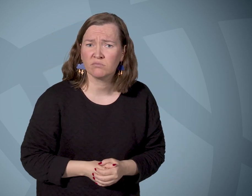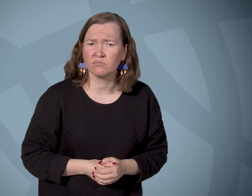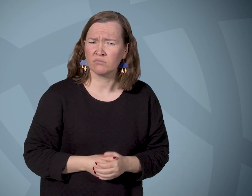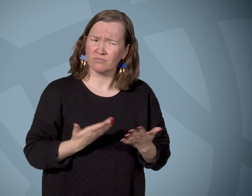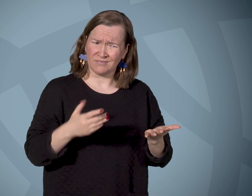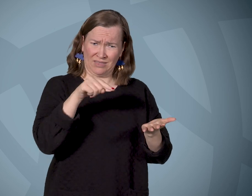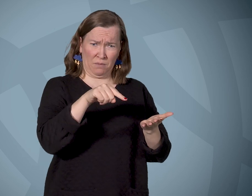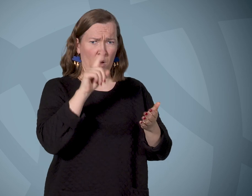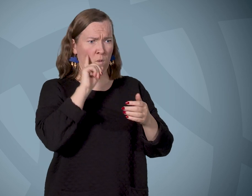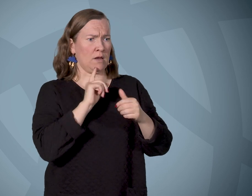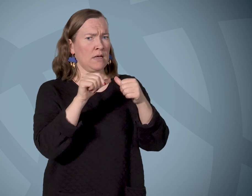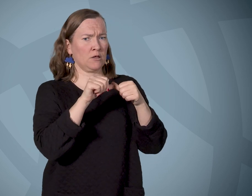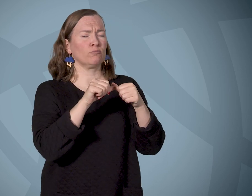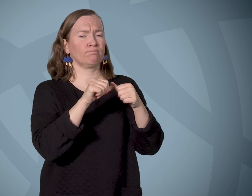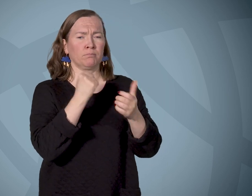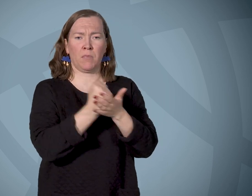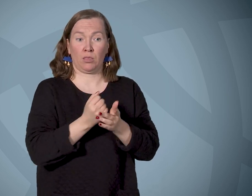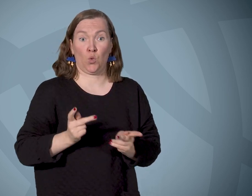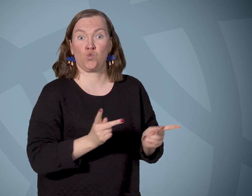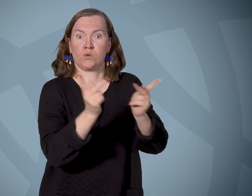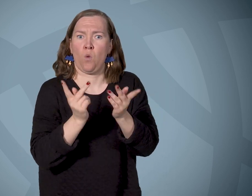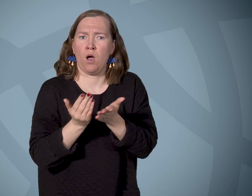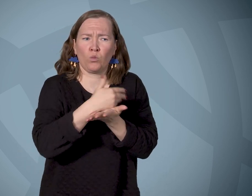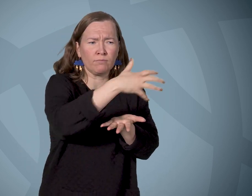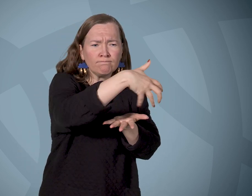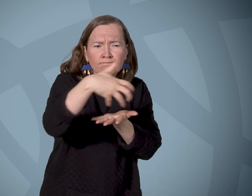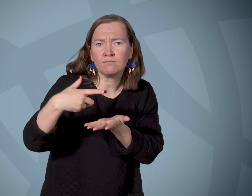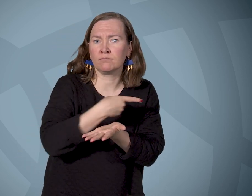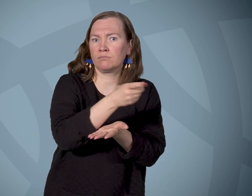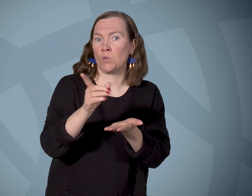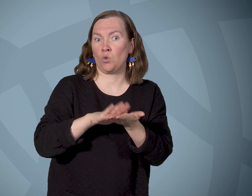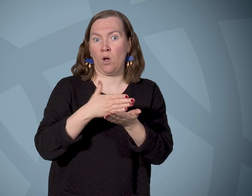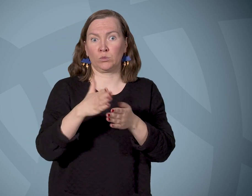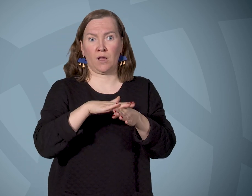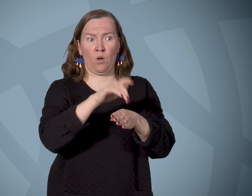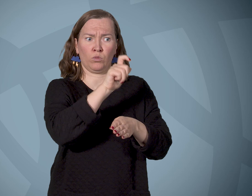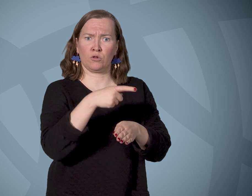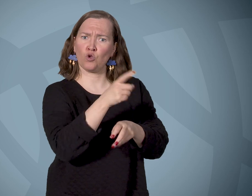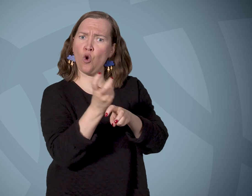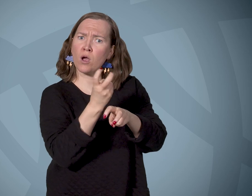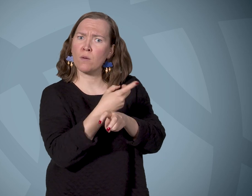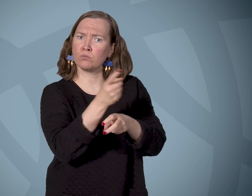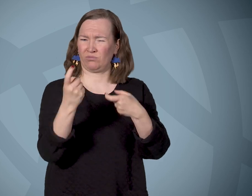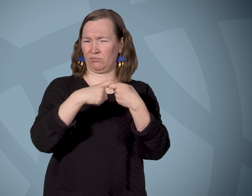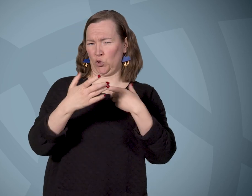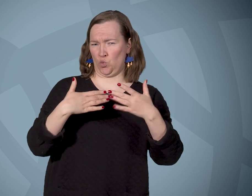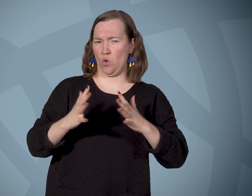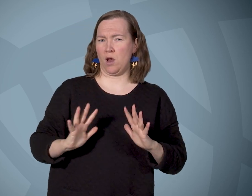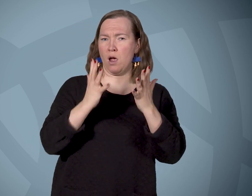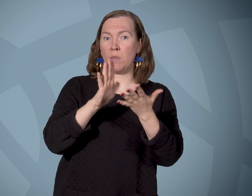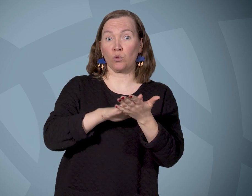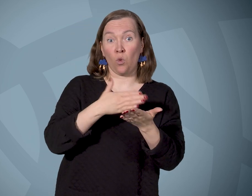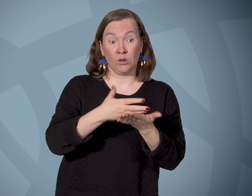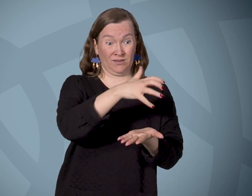Kuurojen Liitto on kerännyt kyselyn kautta tulkkauksen käyttäjiltä kokemuksia,